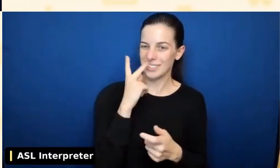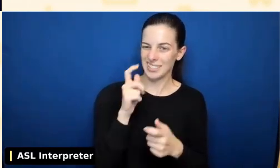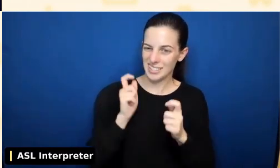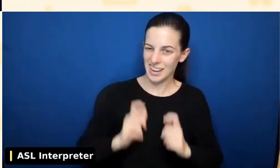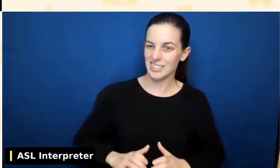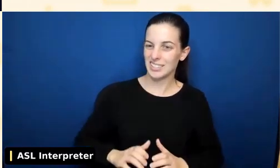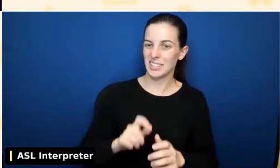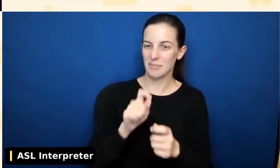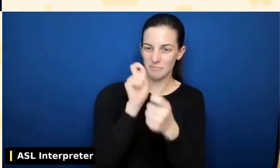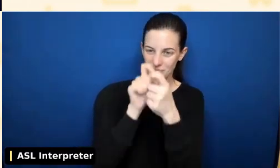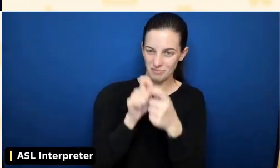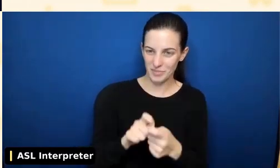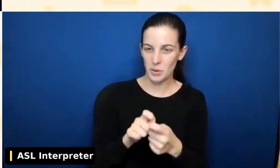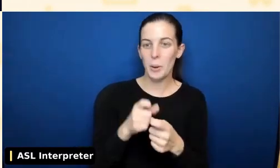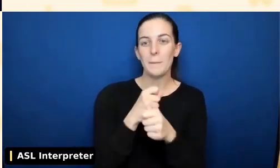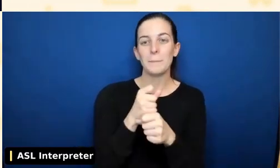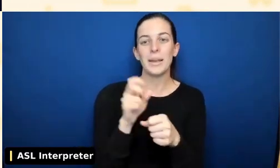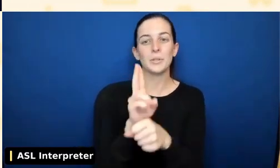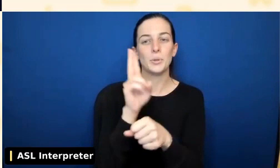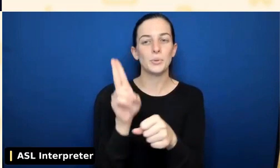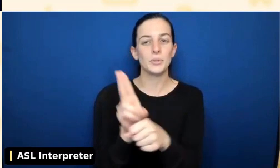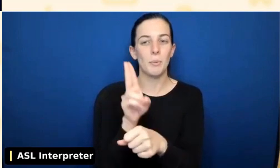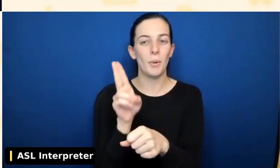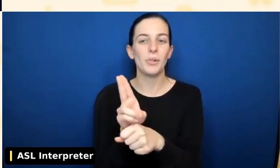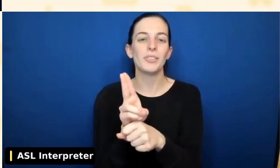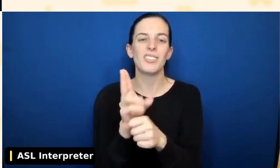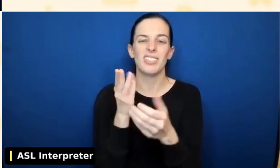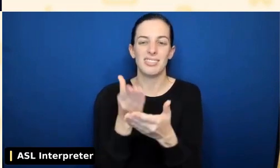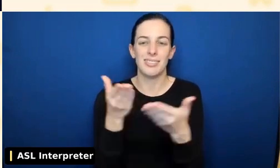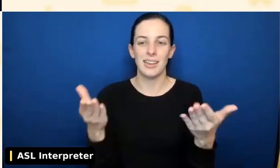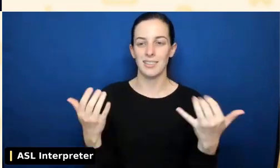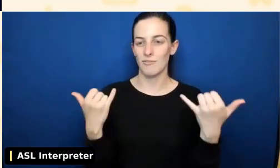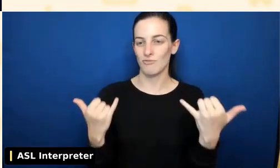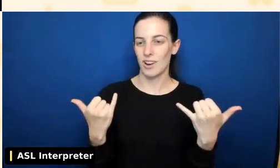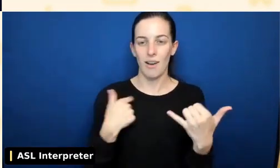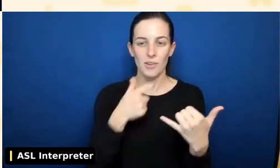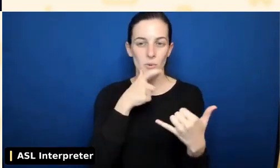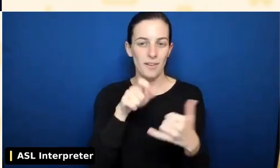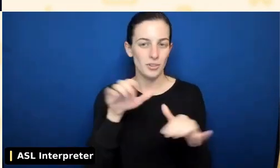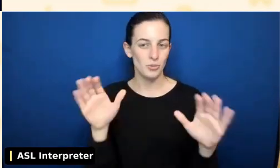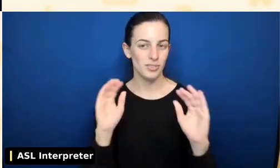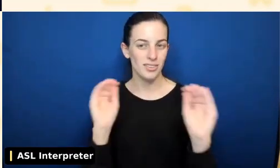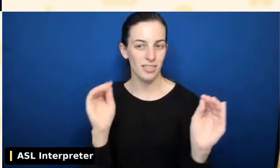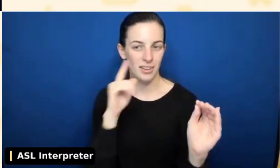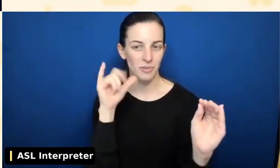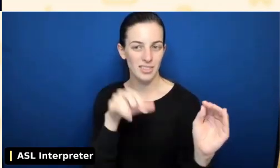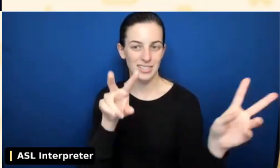hacer de esto algo verdaderamente reutilizable que ahora no tengo que hacer nada con mi tema. No tengo que modificar nada.